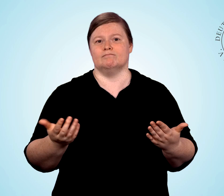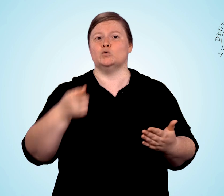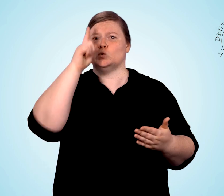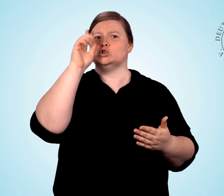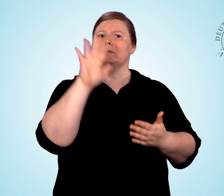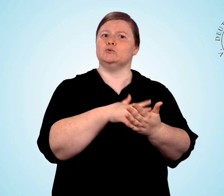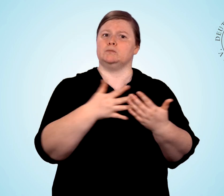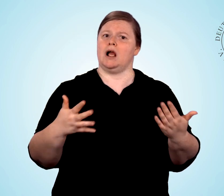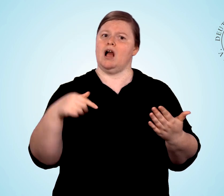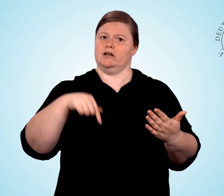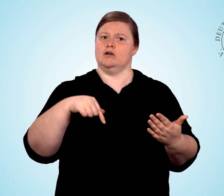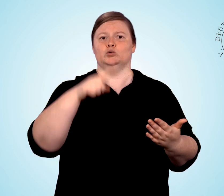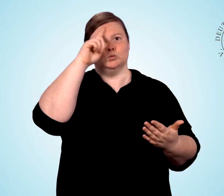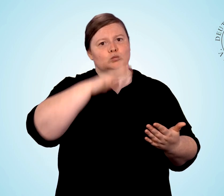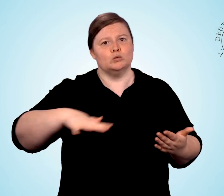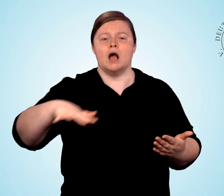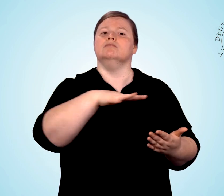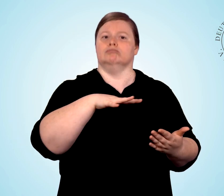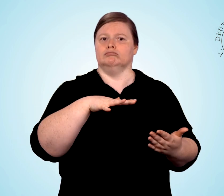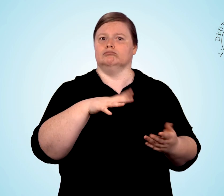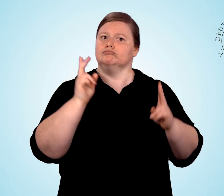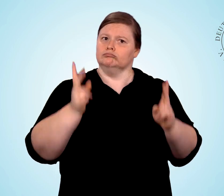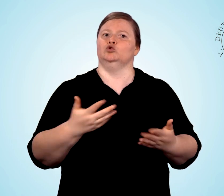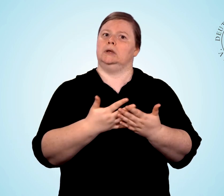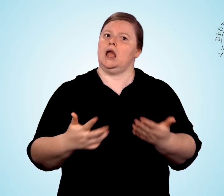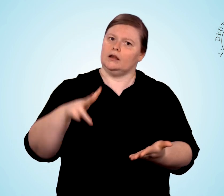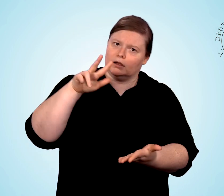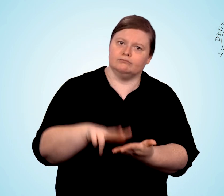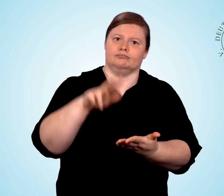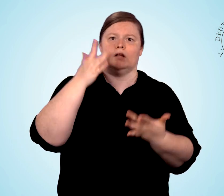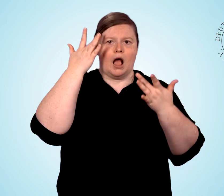Die Deutsche Gebärdensprache ist zwar als Sprache in Deutschland anerkannt,